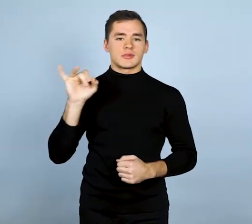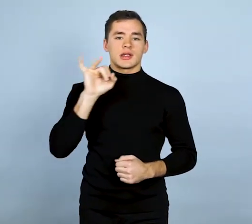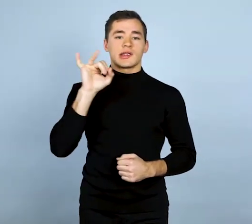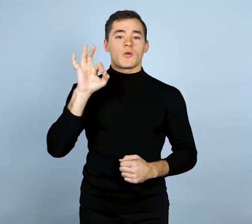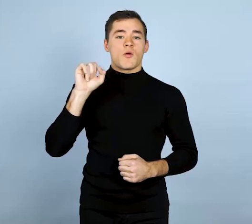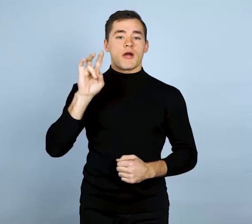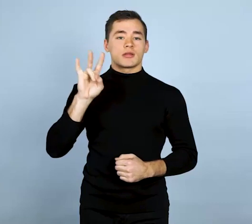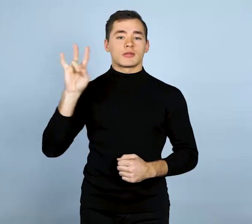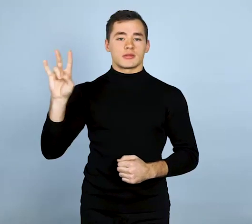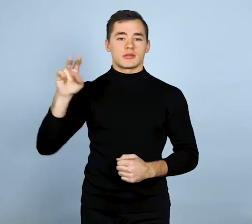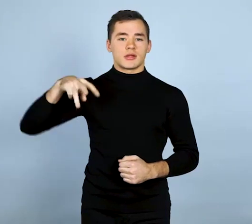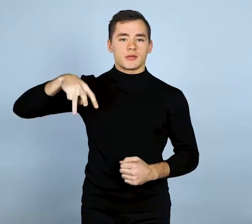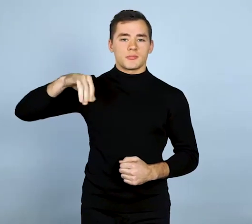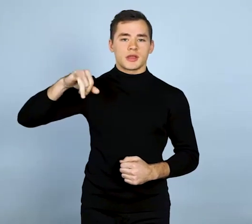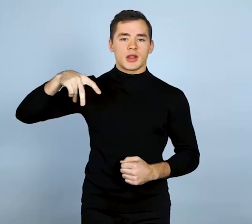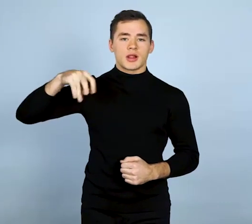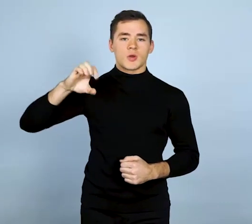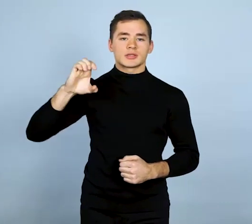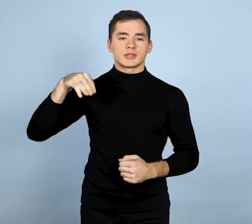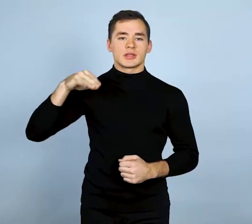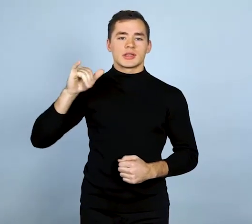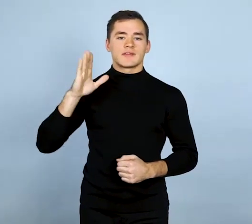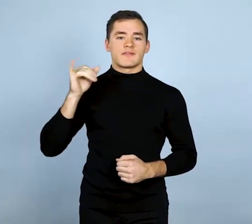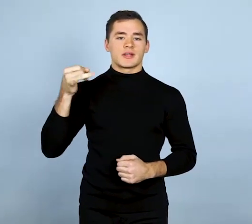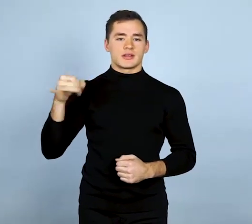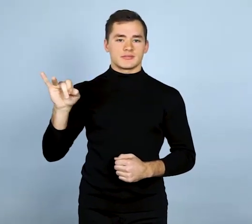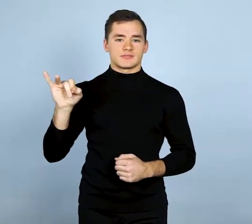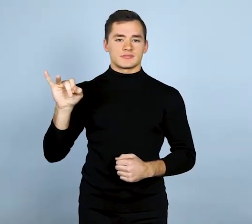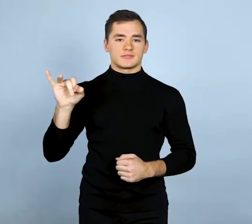Иоанн Милостивый,